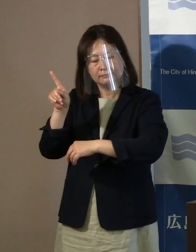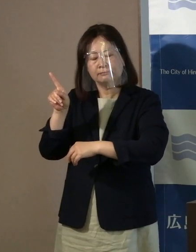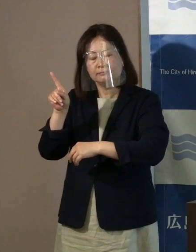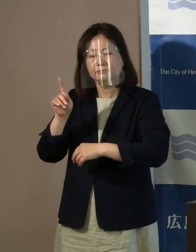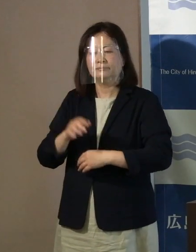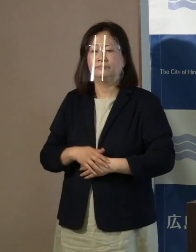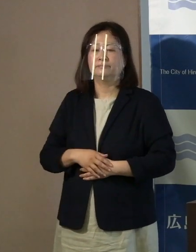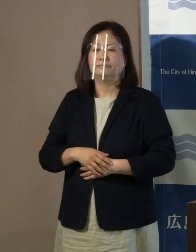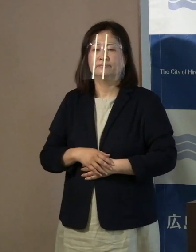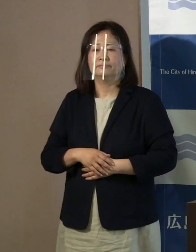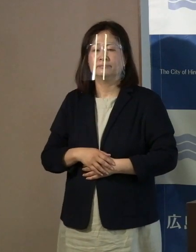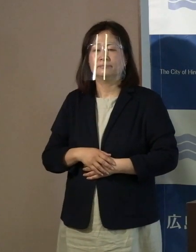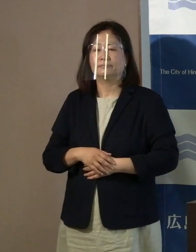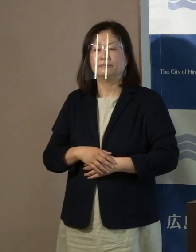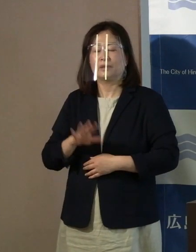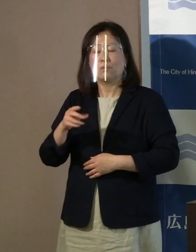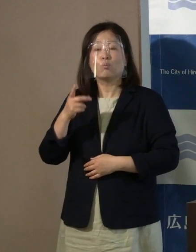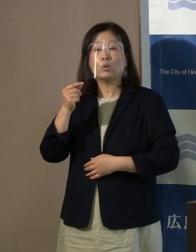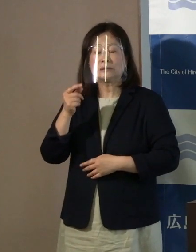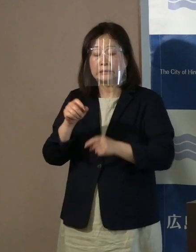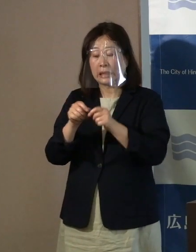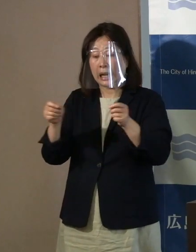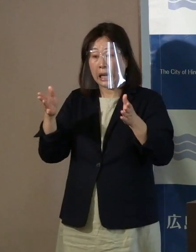少し長期にわたると 十分ではない部分ありますけれども､